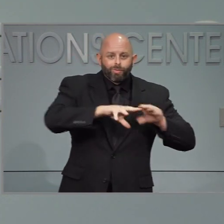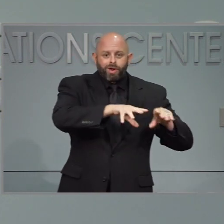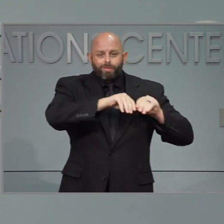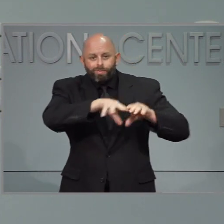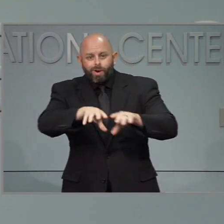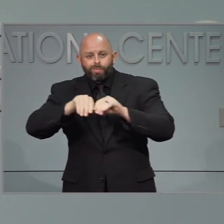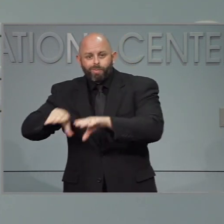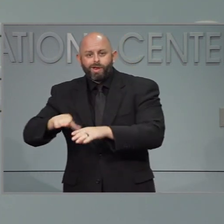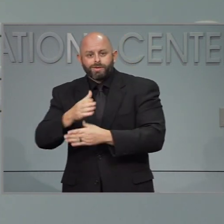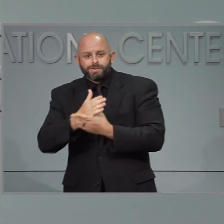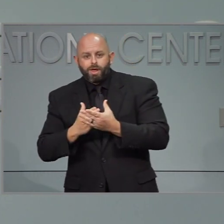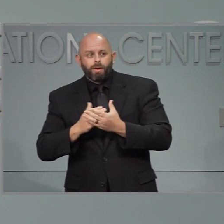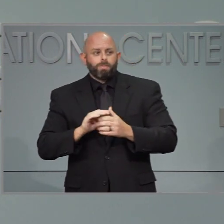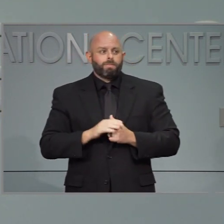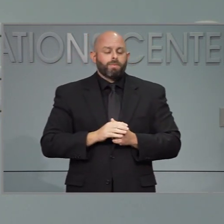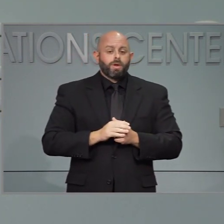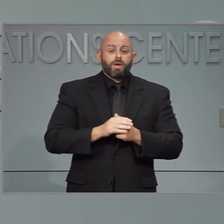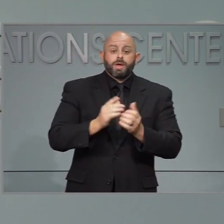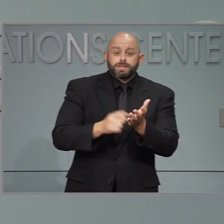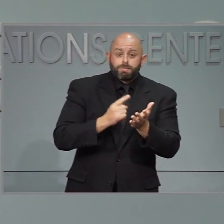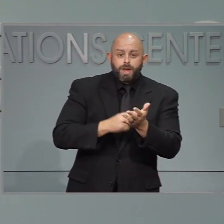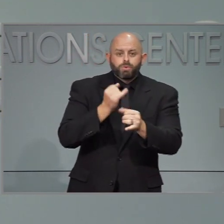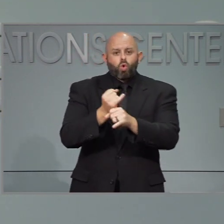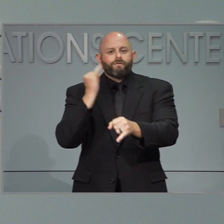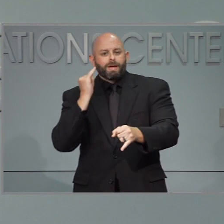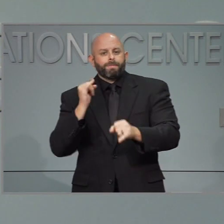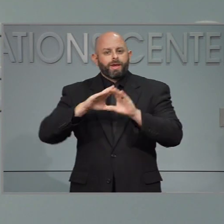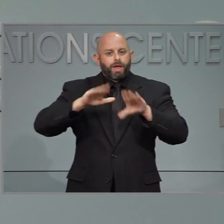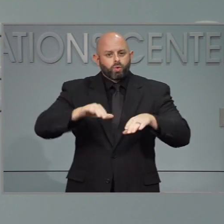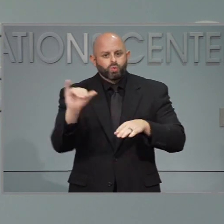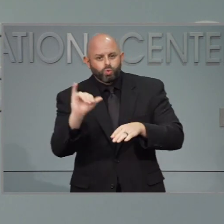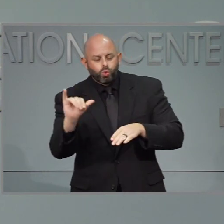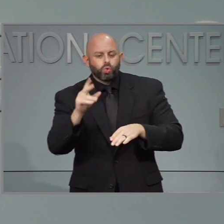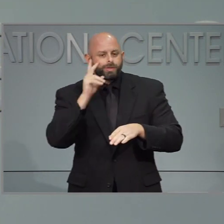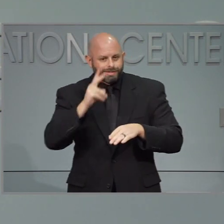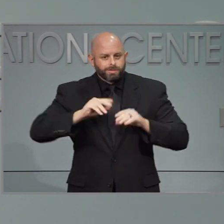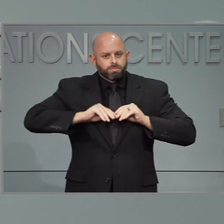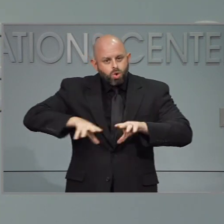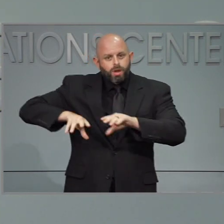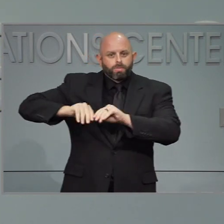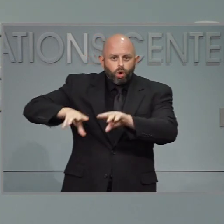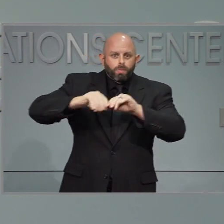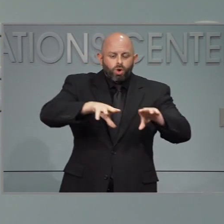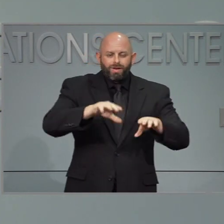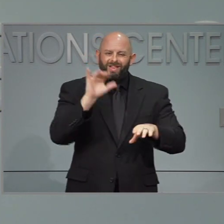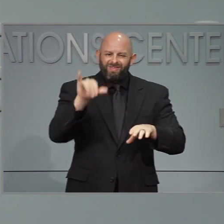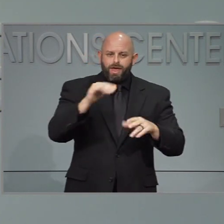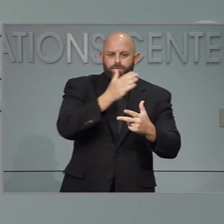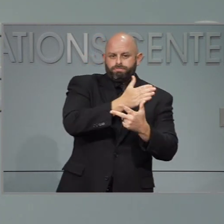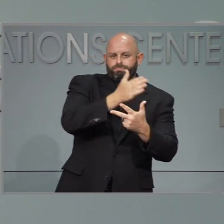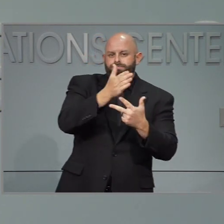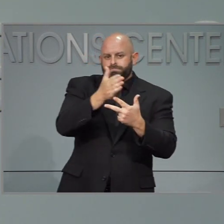superior y en las universidades. También en las viviendas fuera del campus, ahí es en donde nosotros estamos